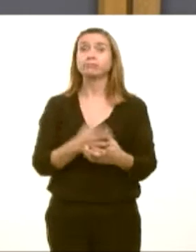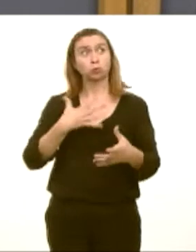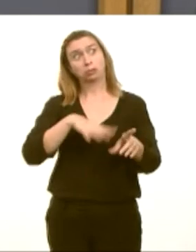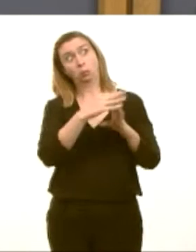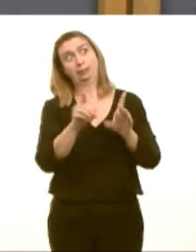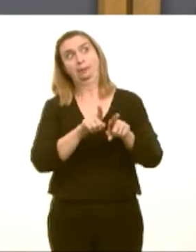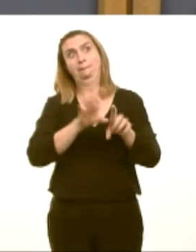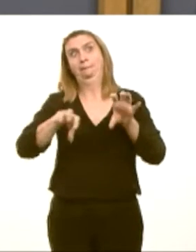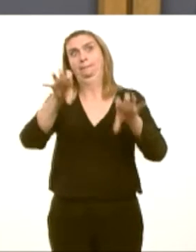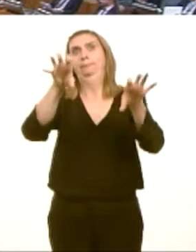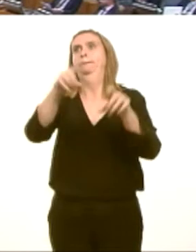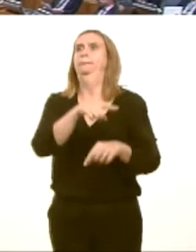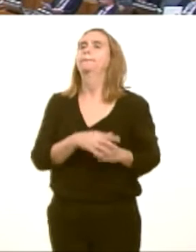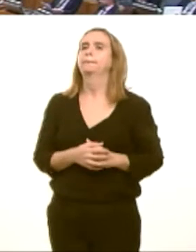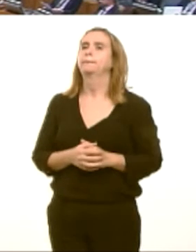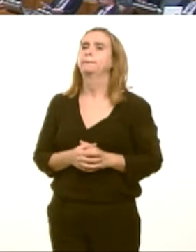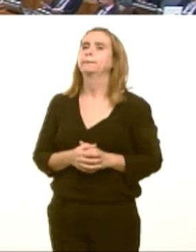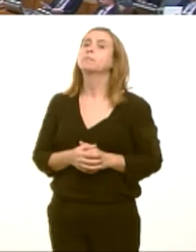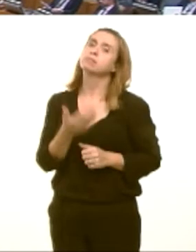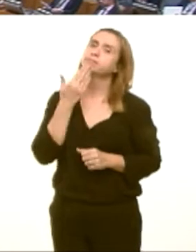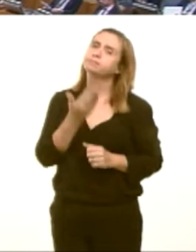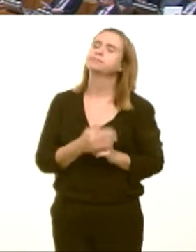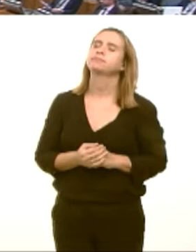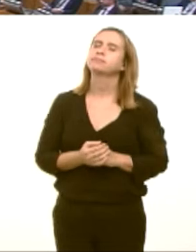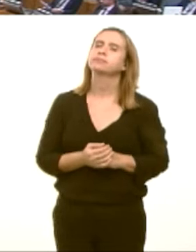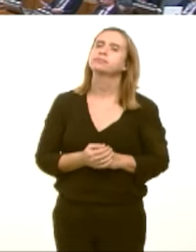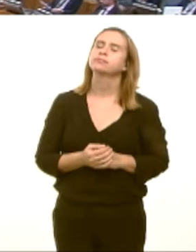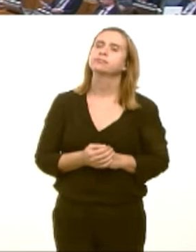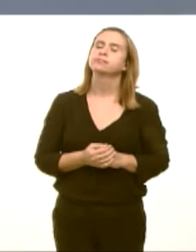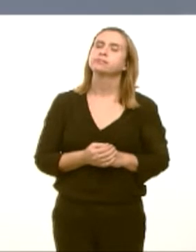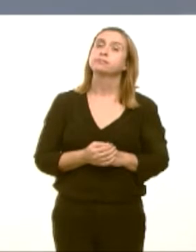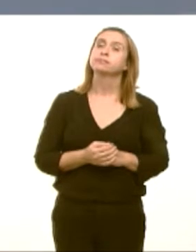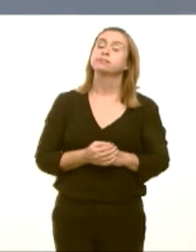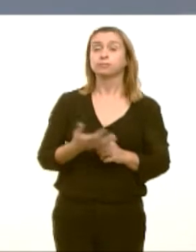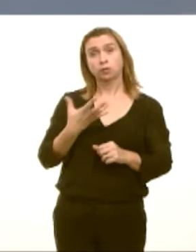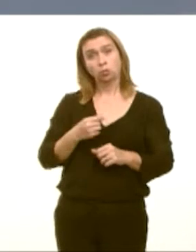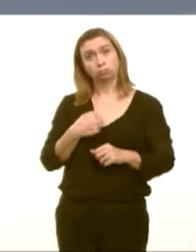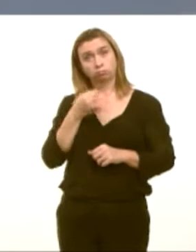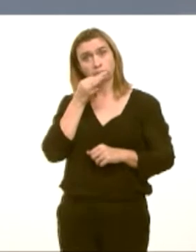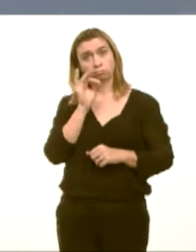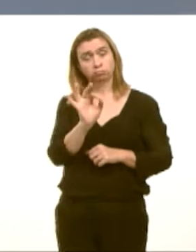Felly, rydym yn edrych ymlaen i weld mwy oír canolfannau hyn yn agor ar draws Cymru.